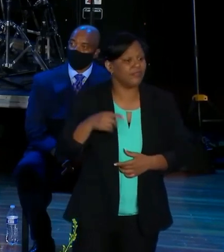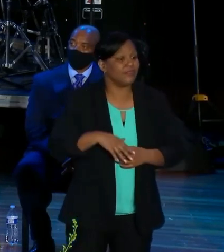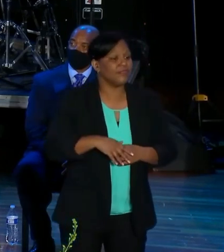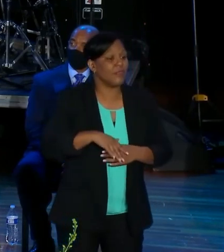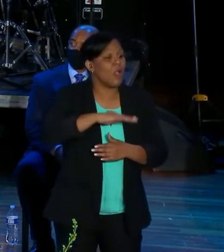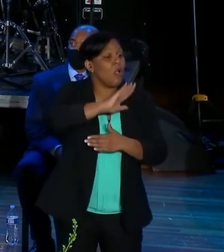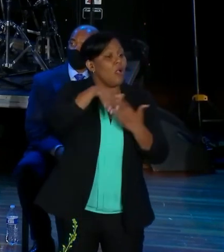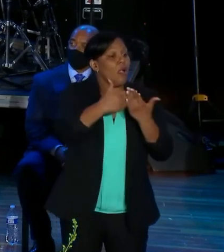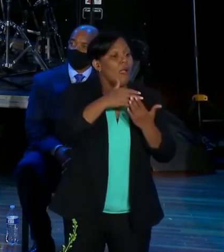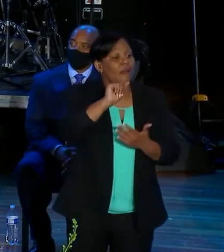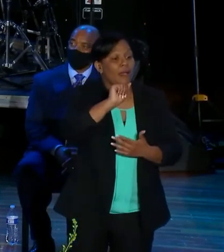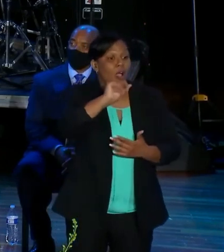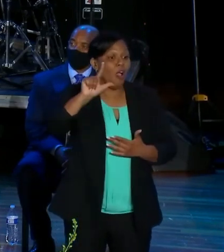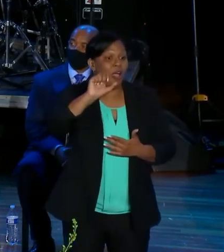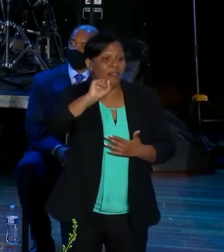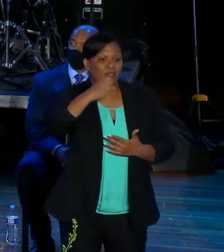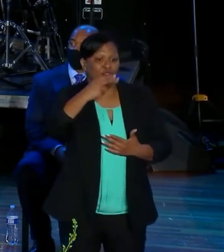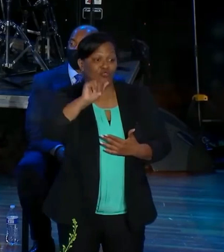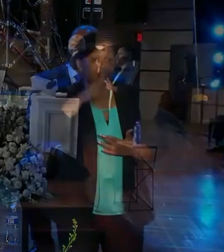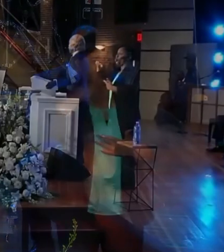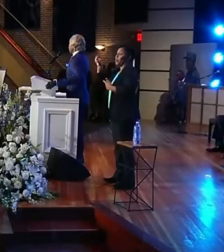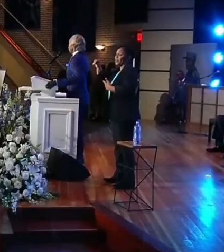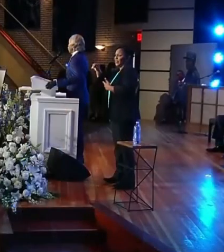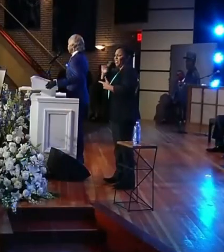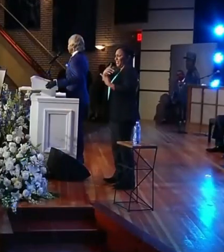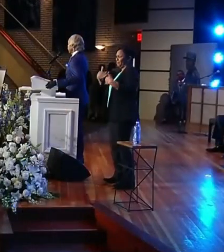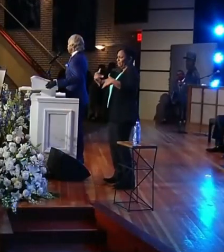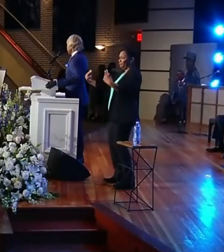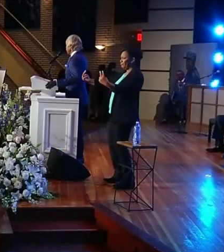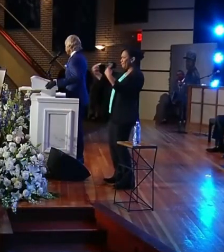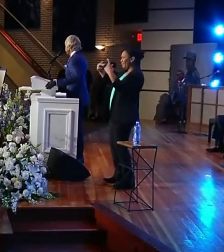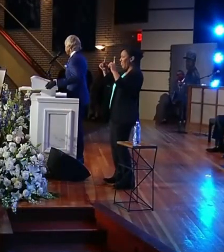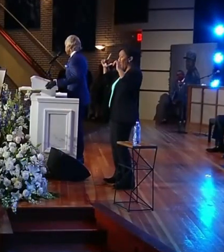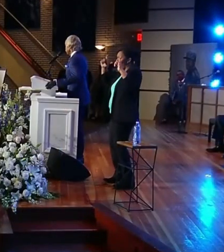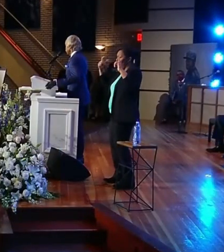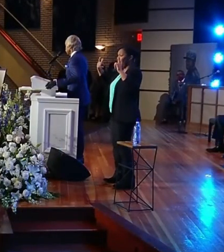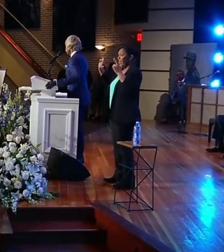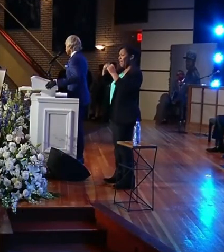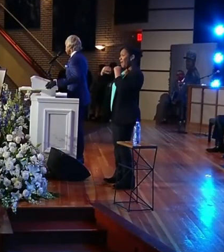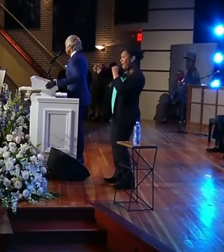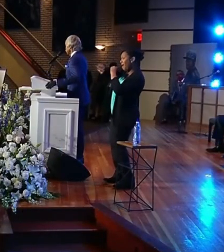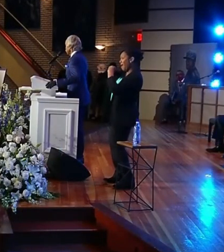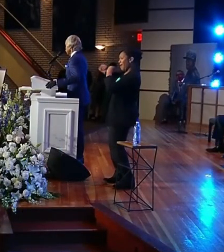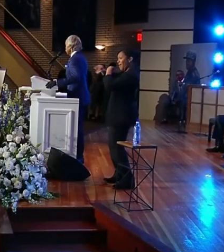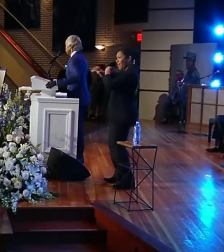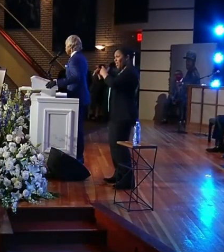Det är exakt vad jag vill ha. För det är ingen som ringer mig för att jag ska hålla tyst